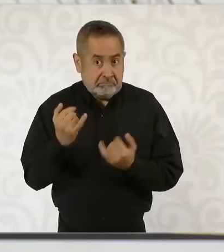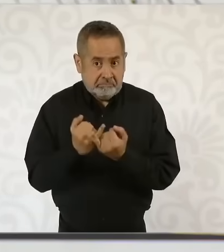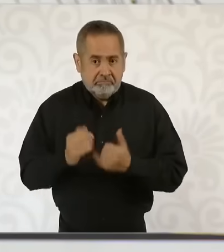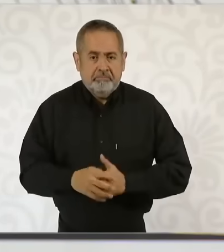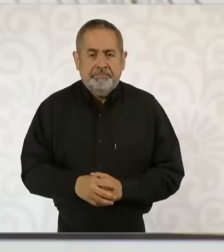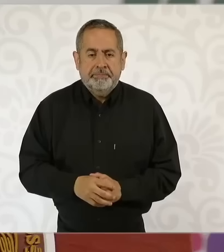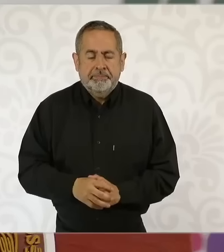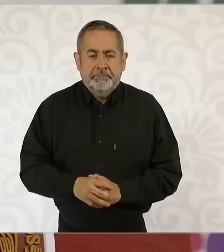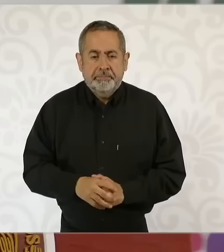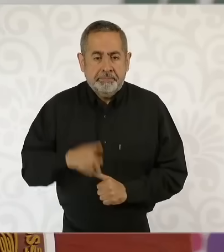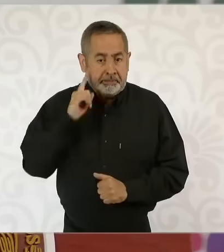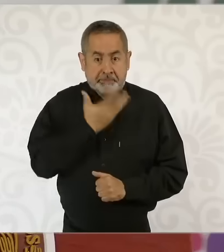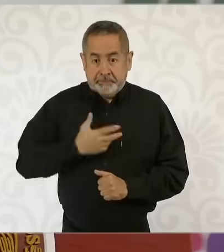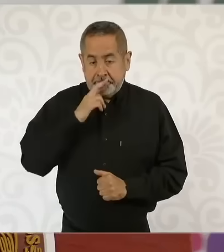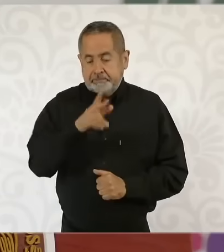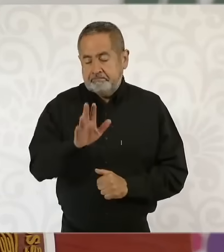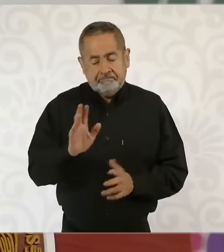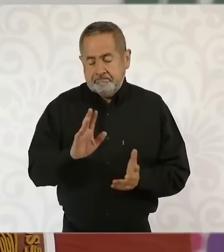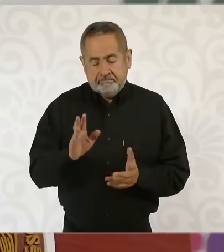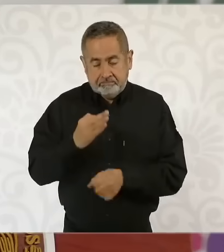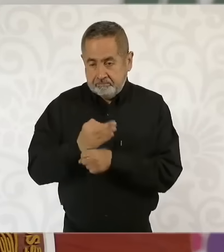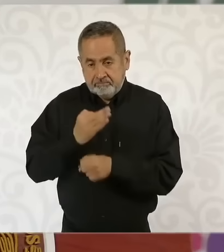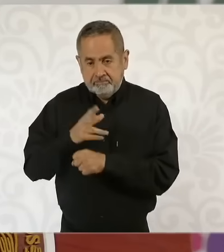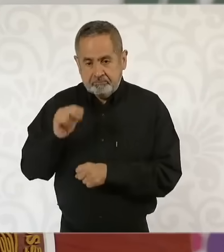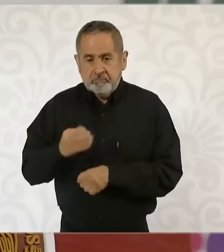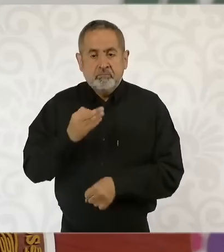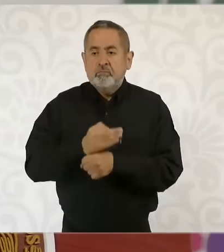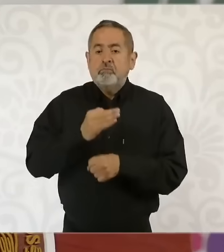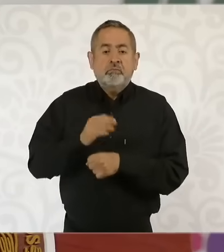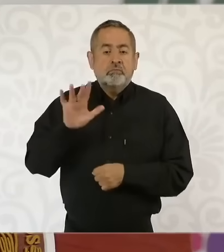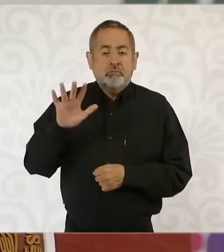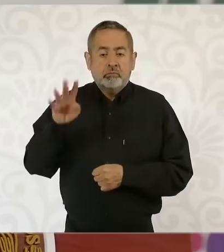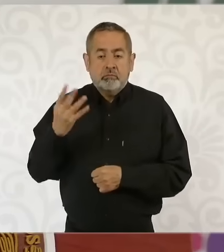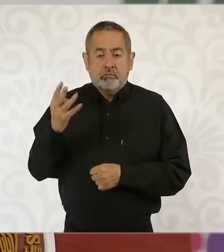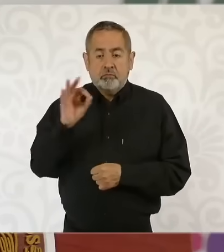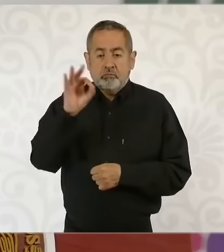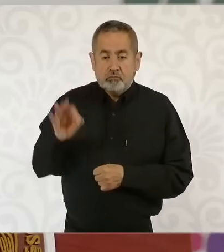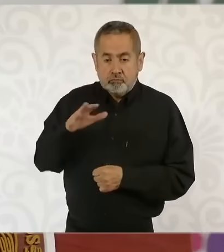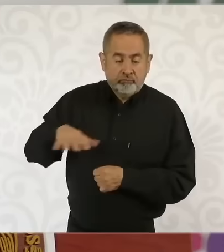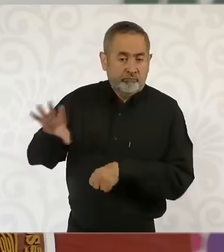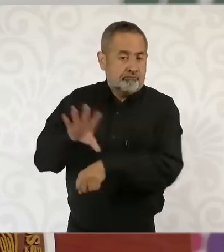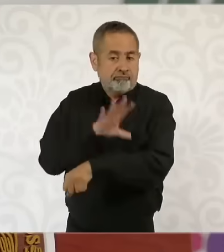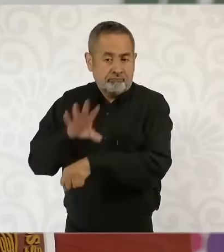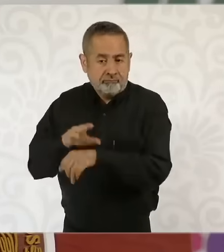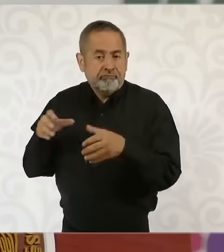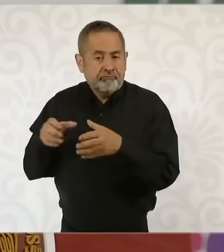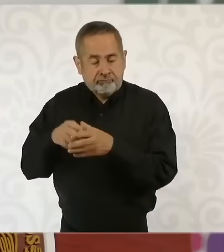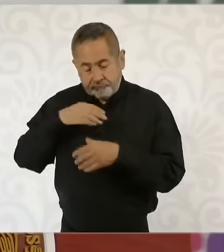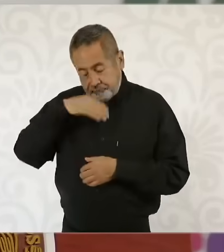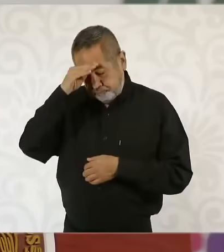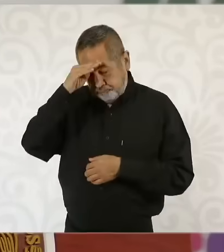hoy existe el 54% de generación eléctrica pública y tenemos un programa, como lo hemos presentado